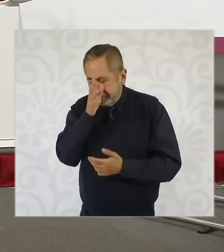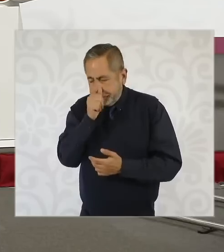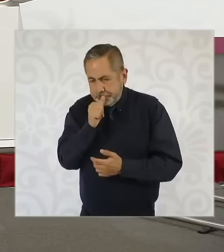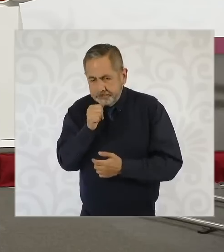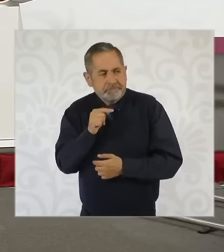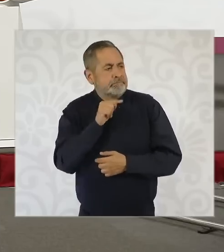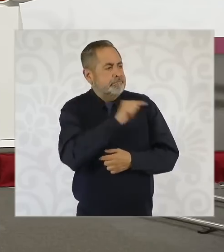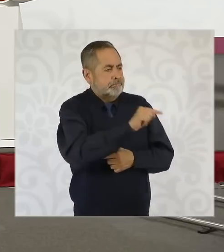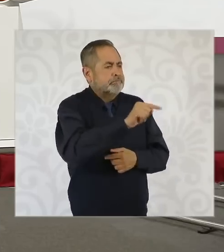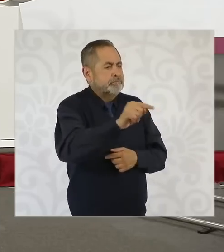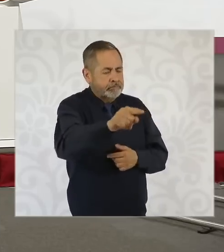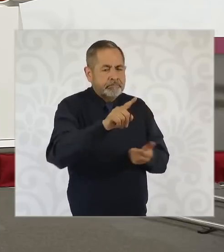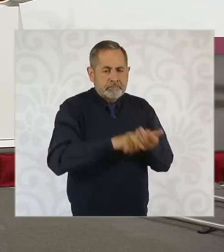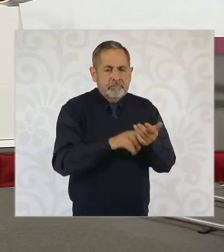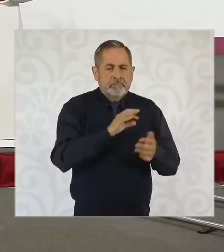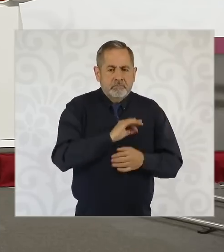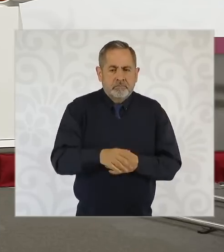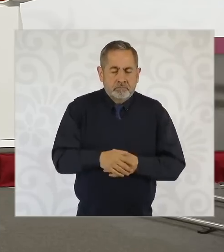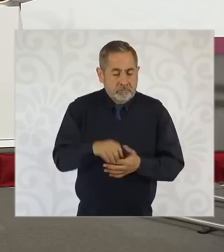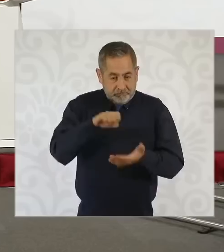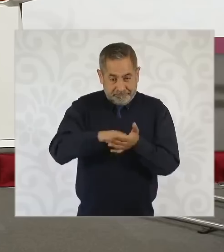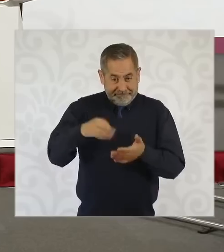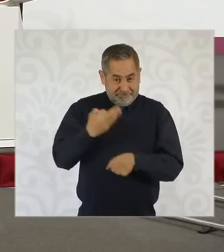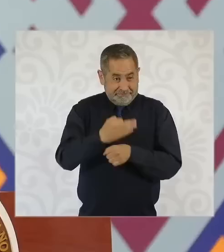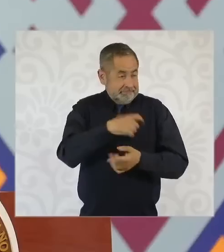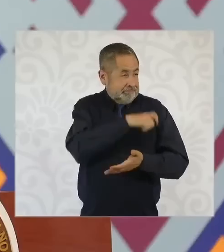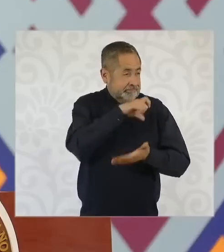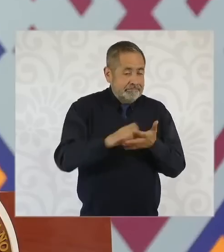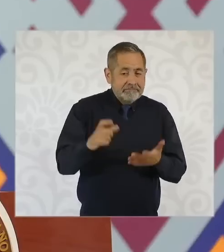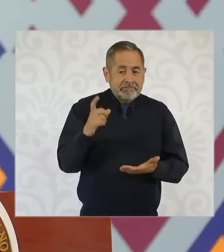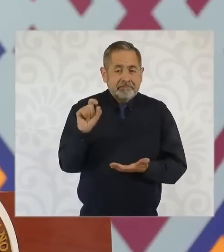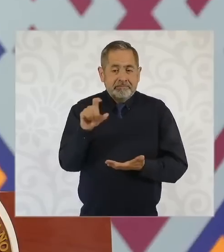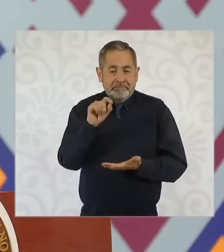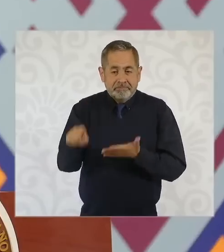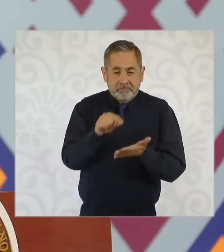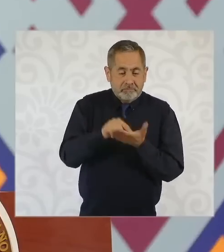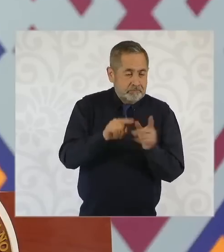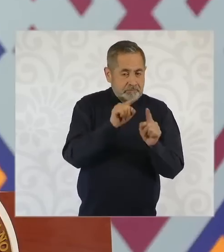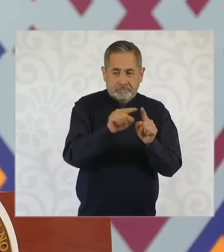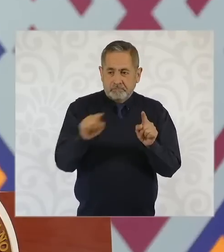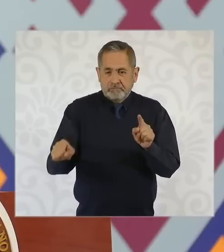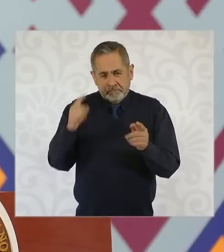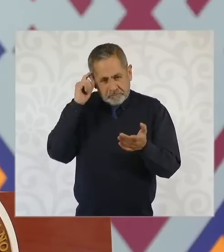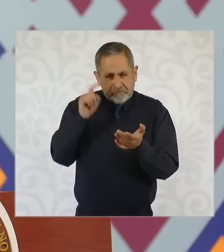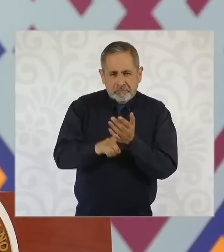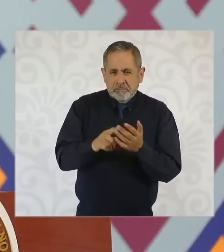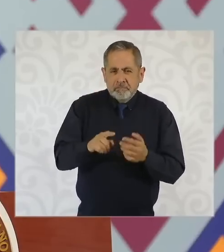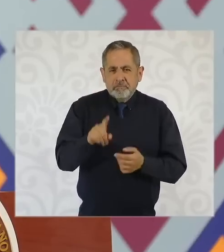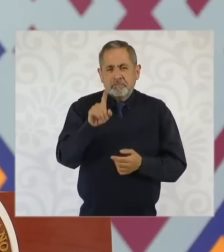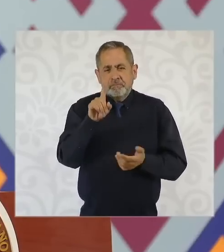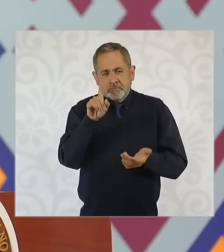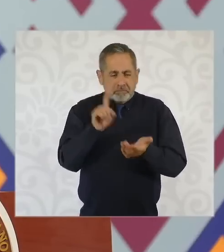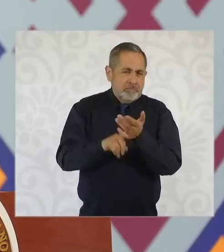atender 20 frentes calculamos que vamos a estar atendiendo del orden de 1000 o 2000 km con estos